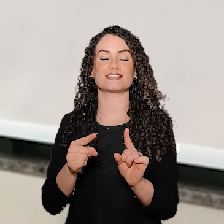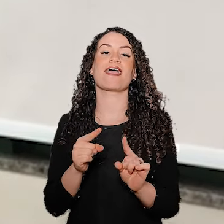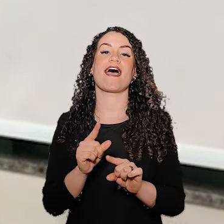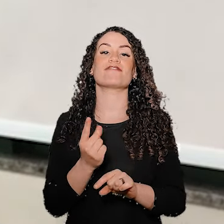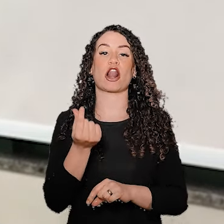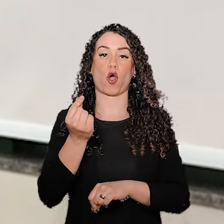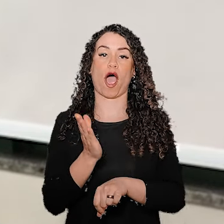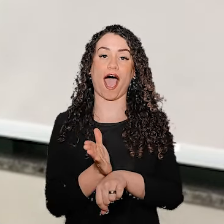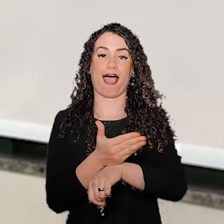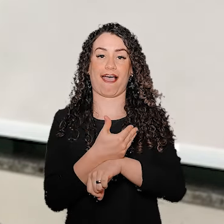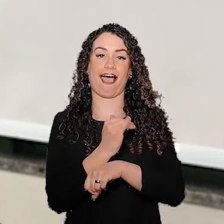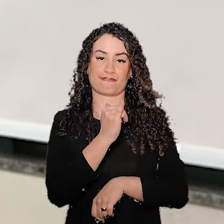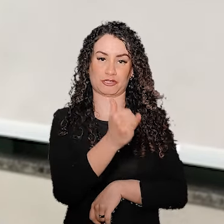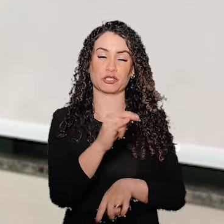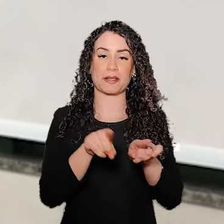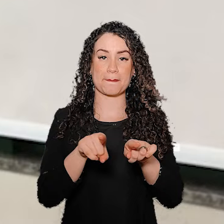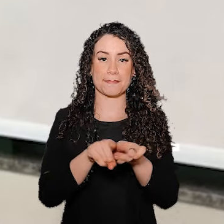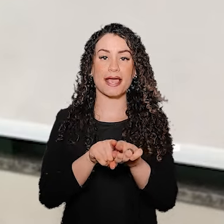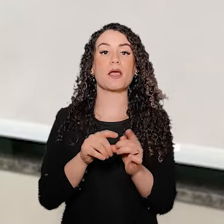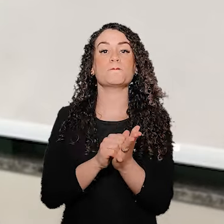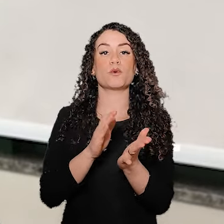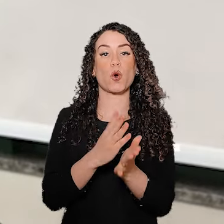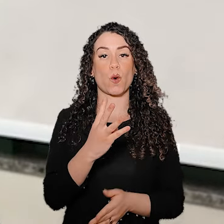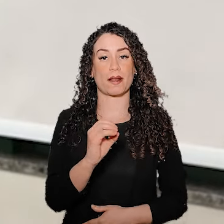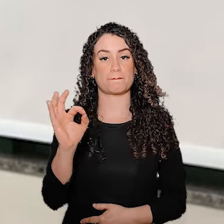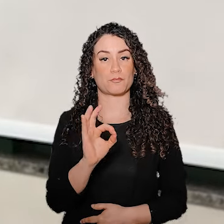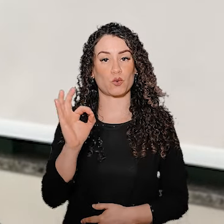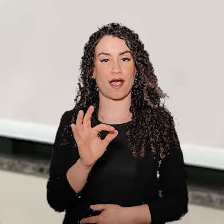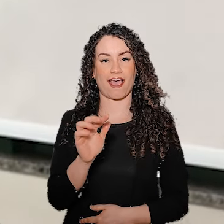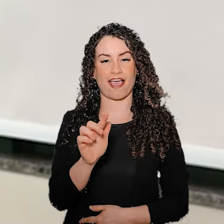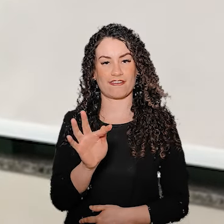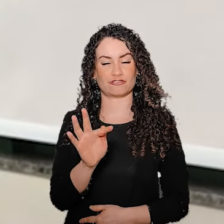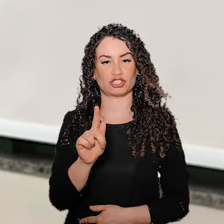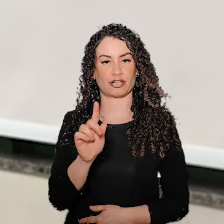se indenizado, e o valor da multa de 40% sobre o FGTS.